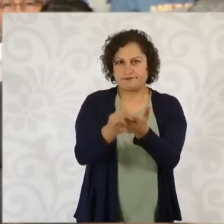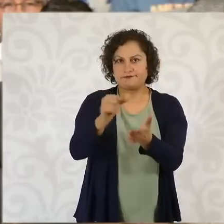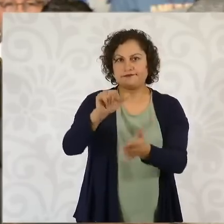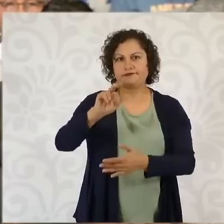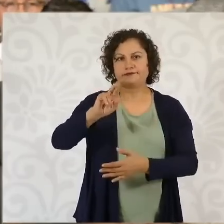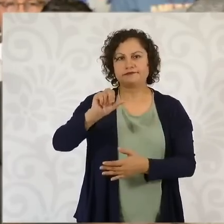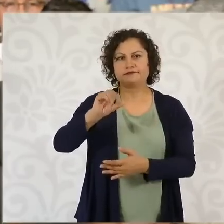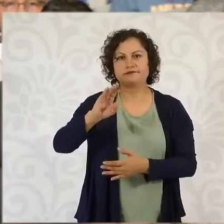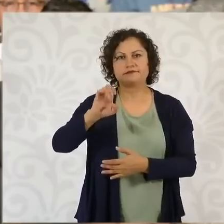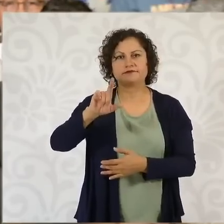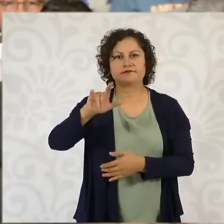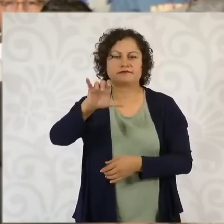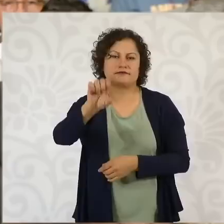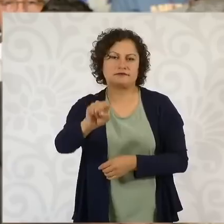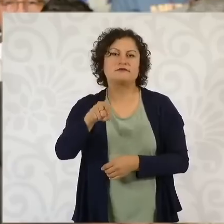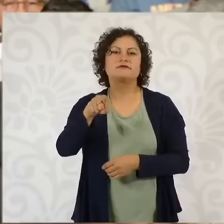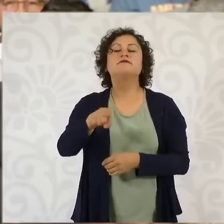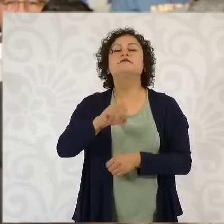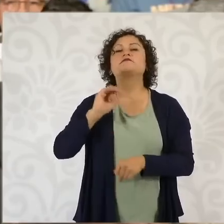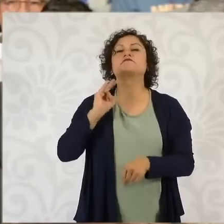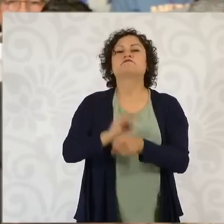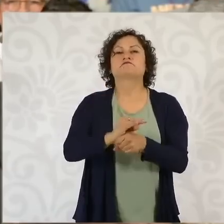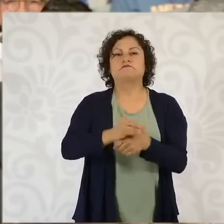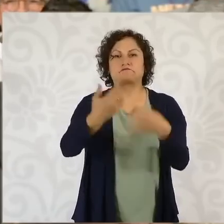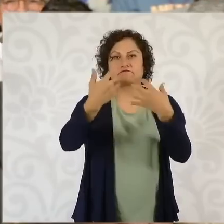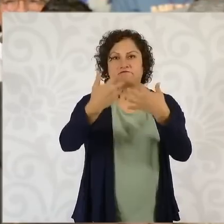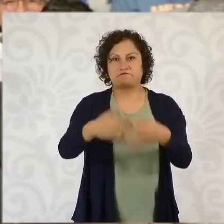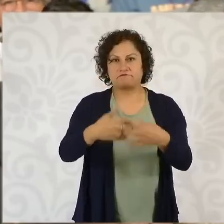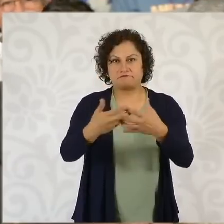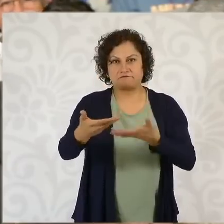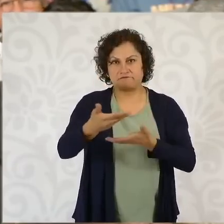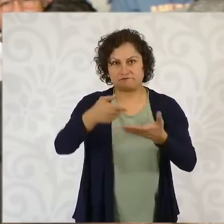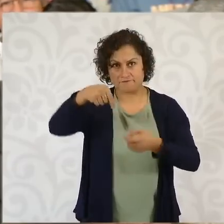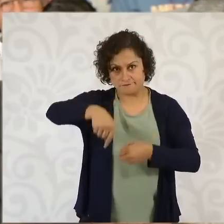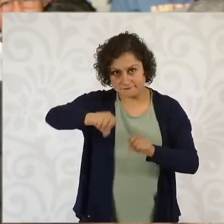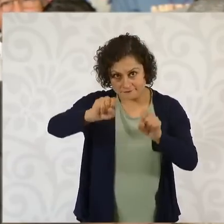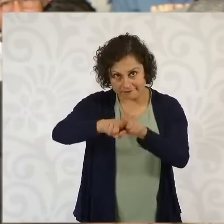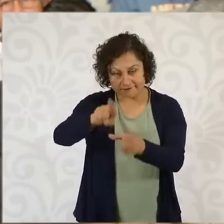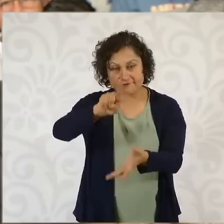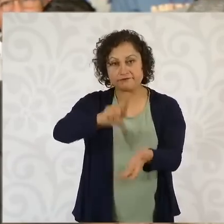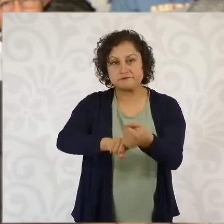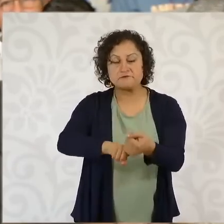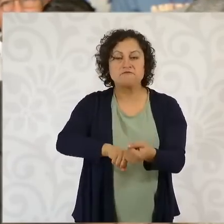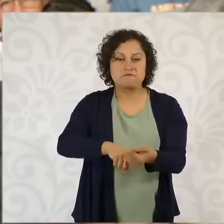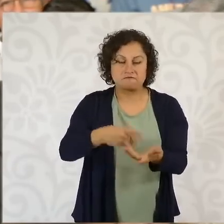lo escuchamos el pasado domingo enfáticamente México tiene la fortuna de tener dos mercados